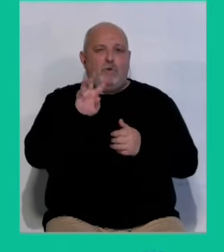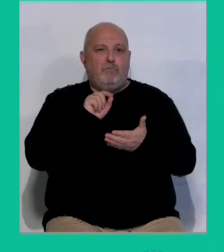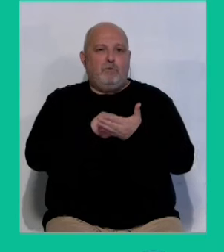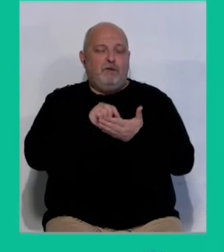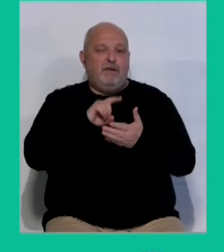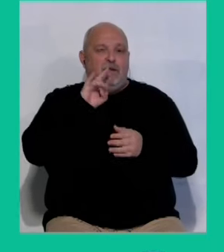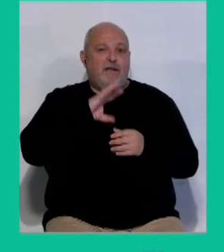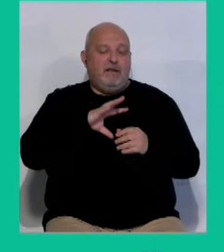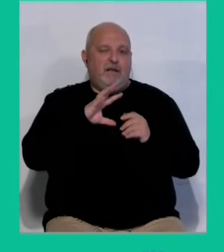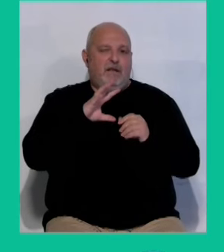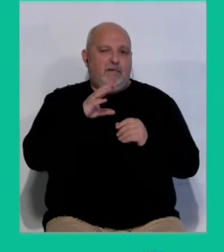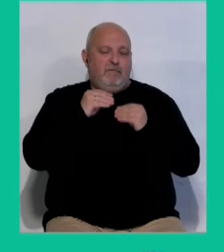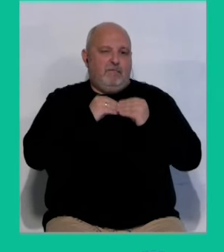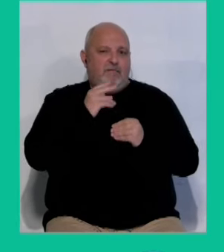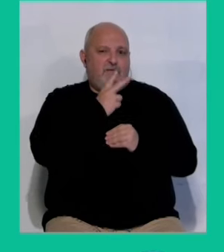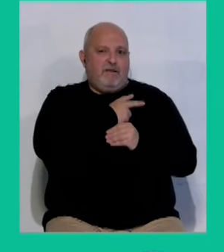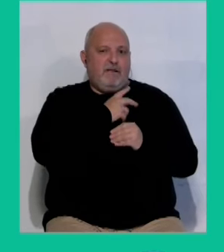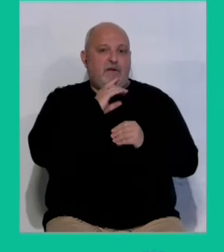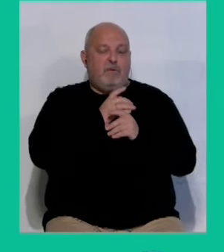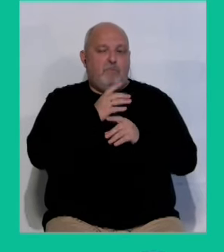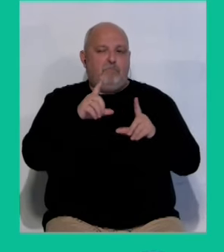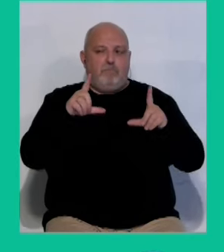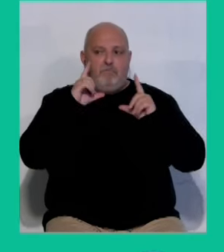del partido frente al Villarreal el jugador más destacado fue Víctor